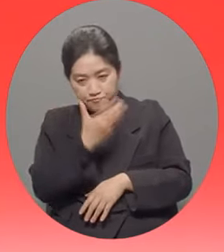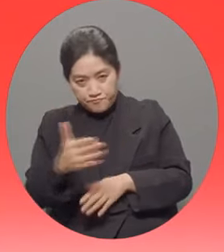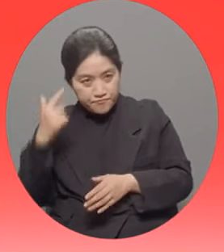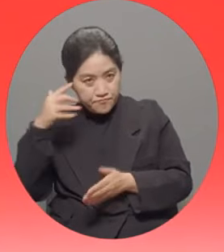MBC 뉴스 김세영입니다.